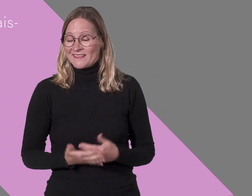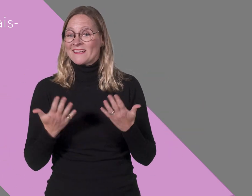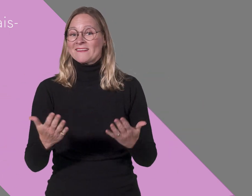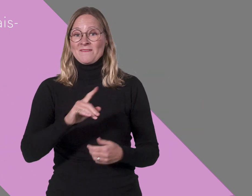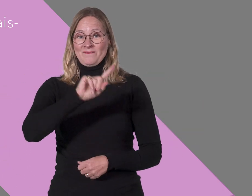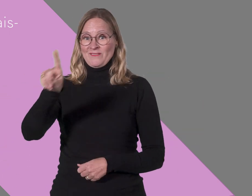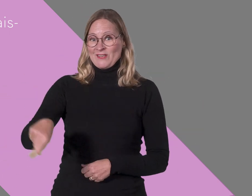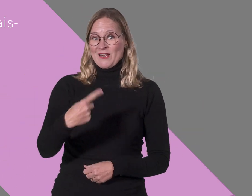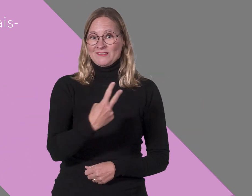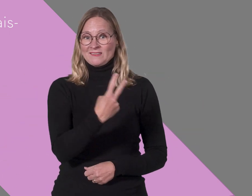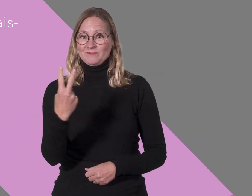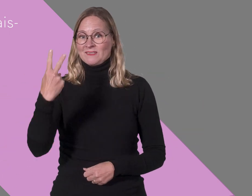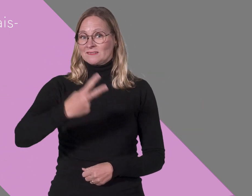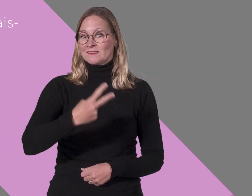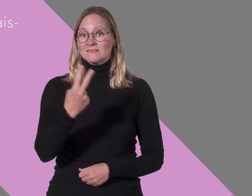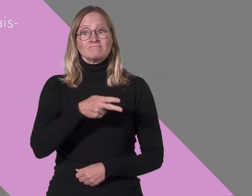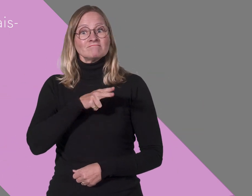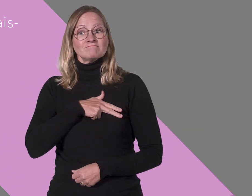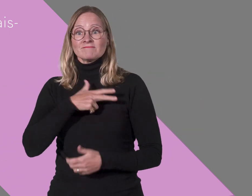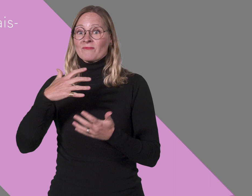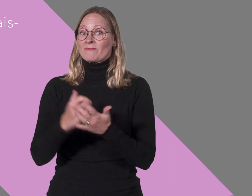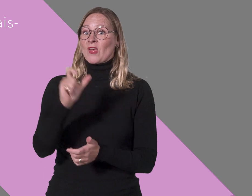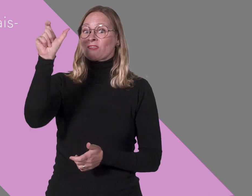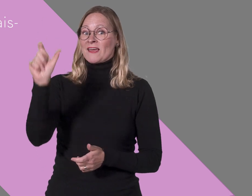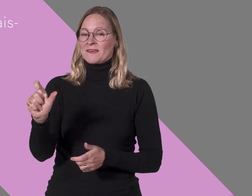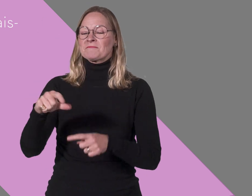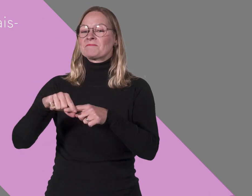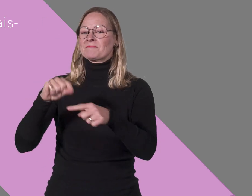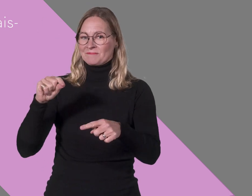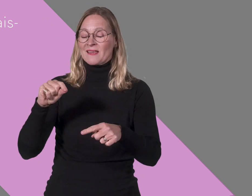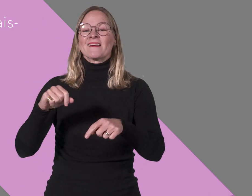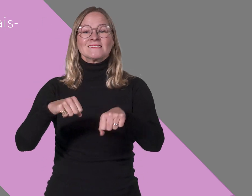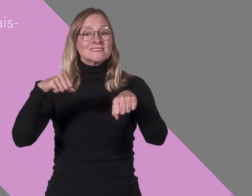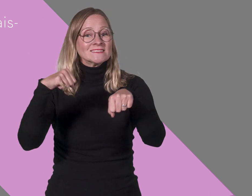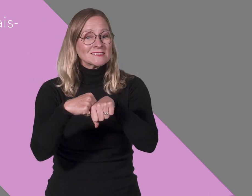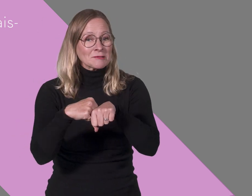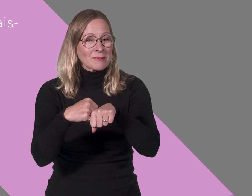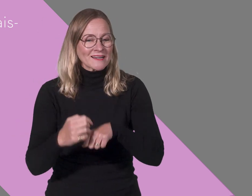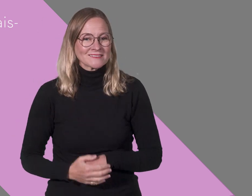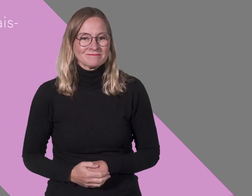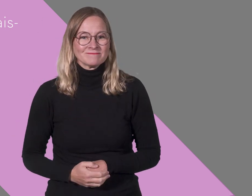Vuoden 2022 palkinnon voittajaksi on valittu Signmark, -